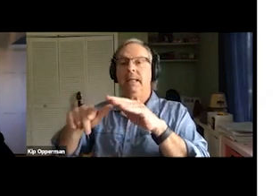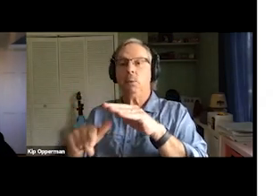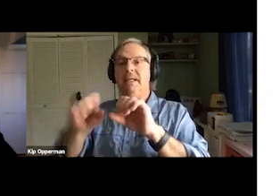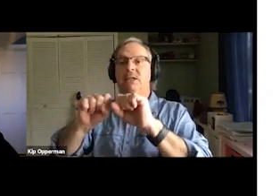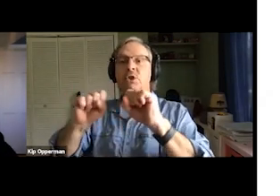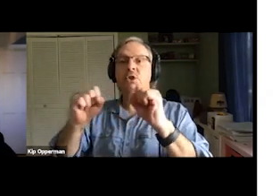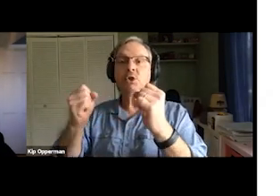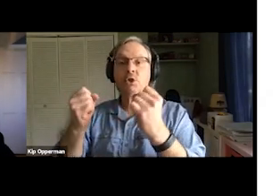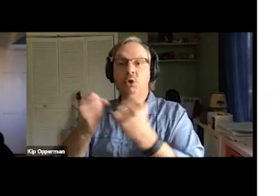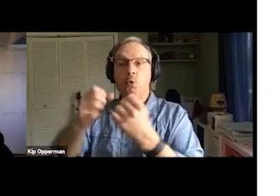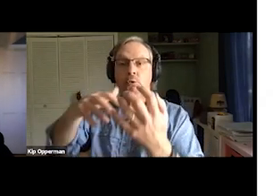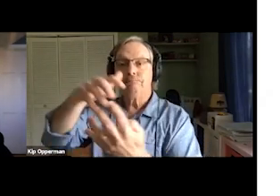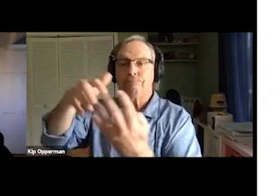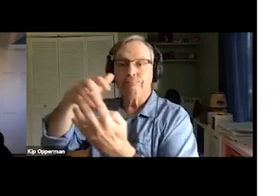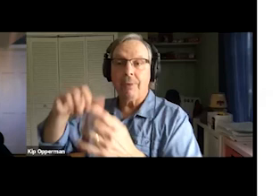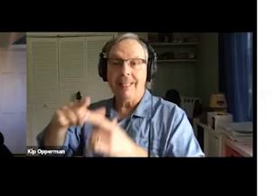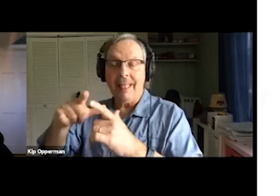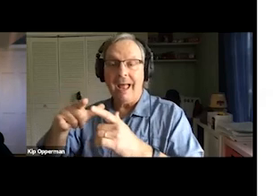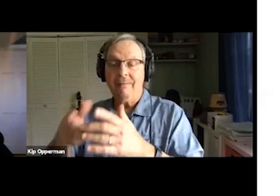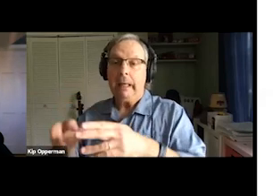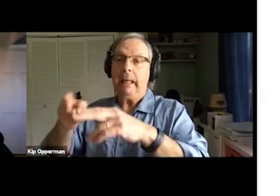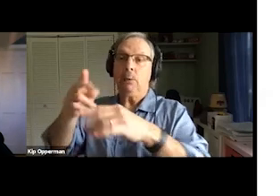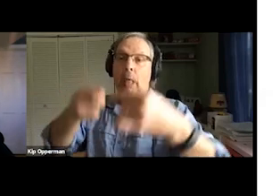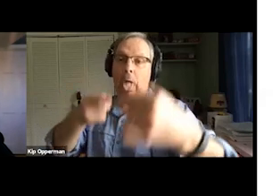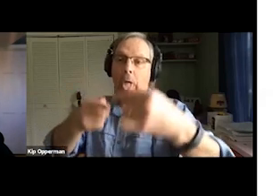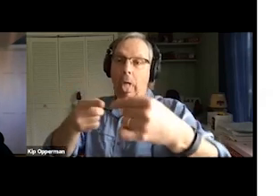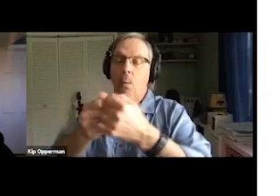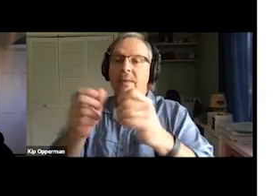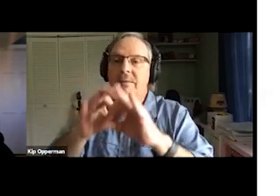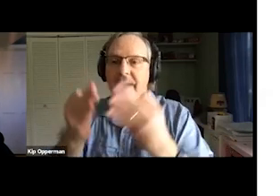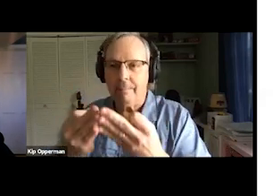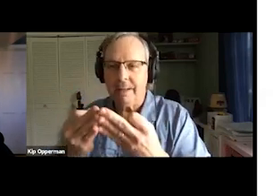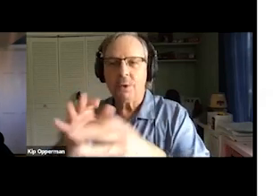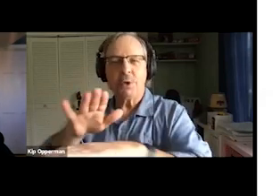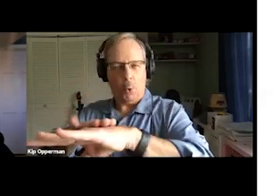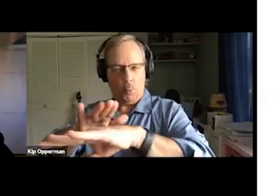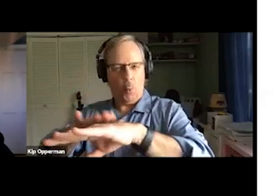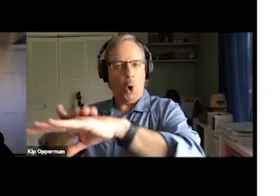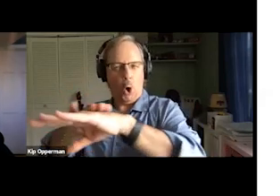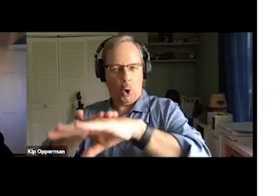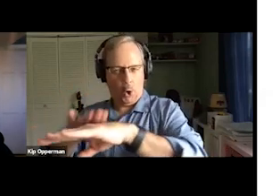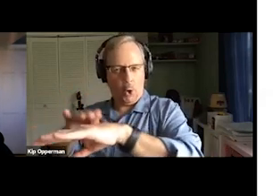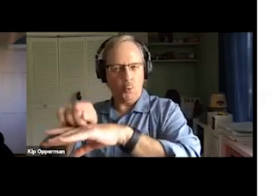y aumento de las discusiones con su familia. Todas estas cosas son buenas señales de advertencia de que es posible que deba hacer algo